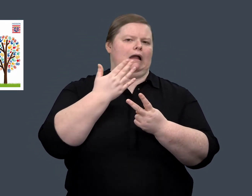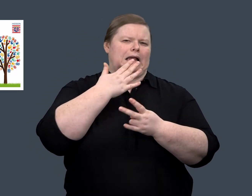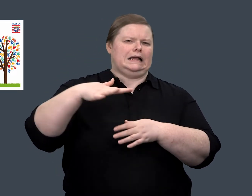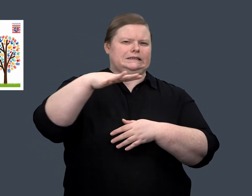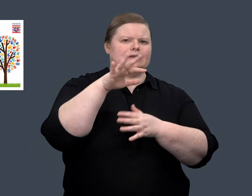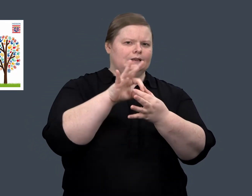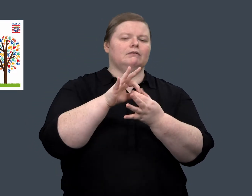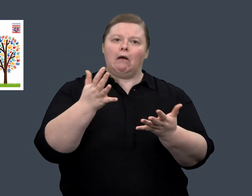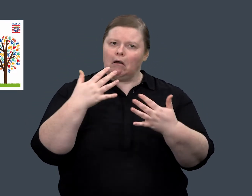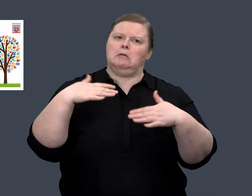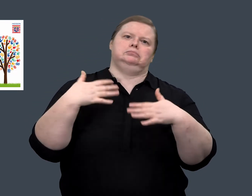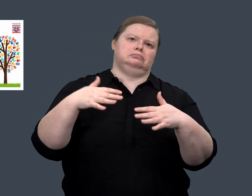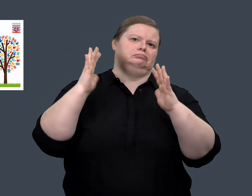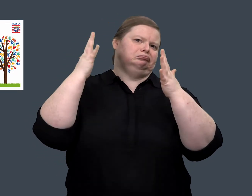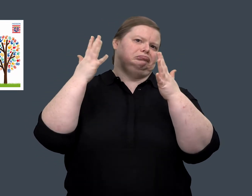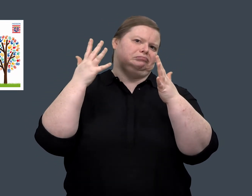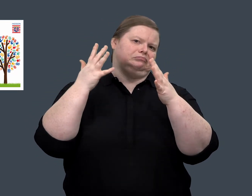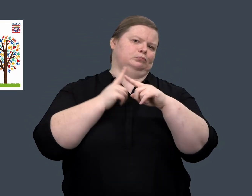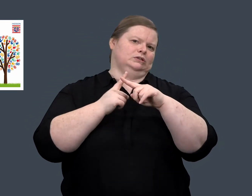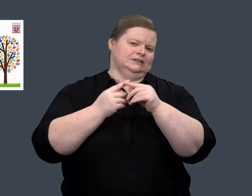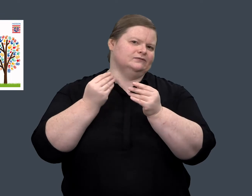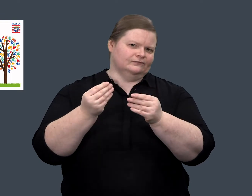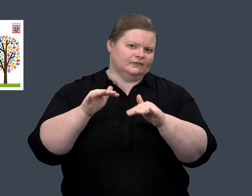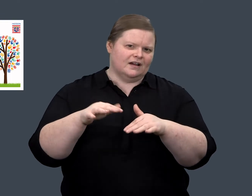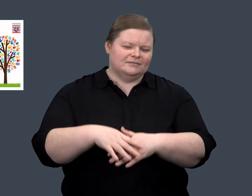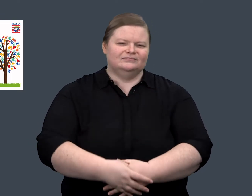in Hessen eine positive Resonanz.